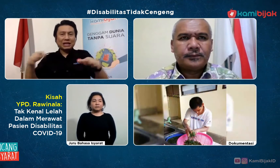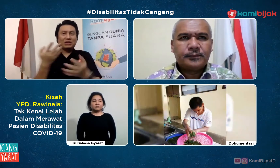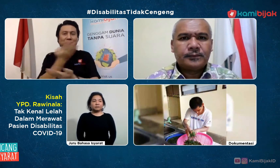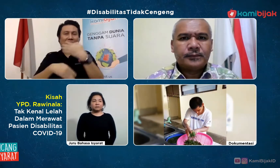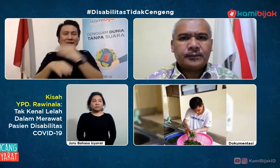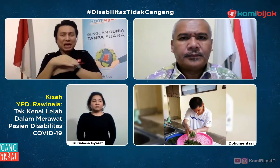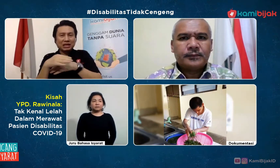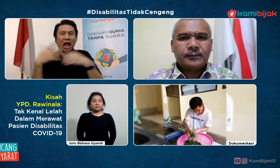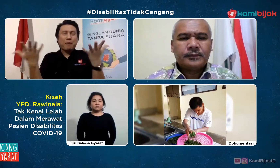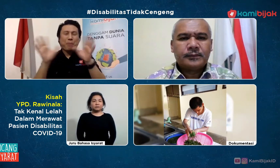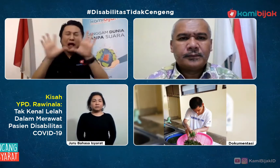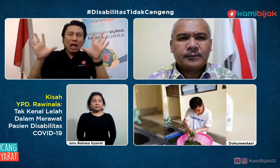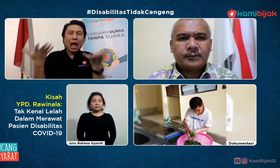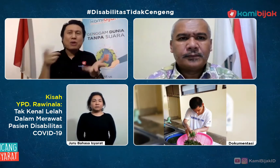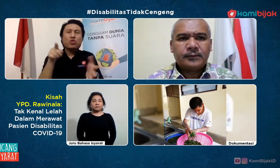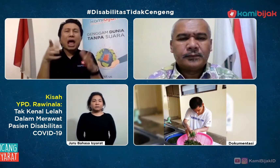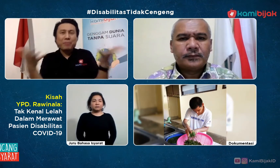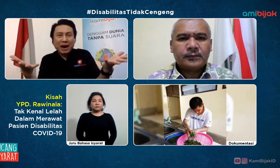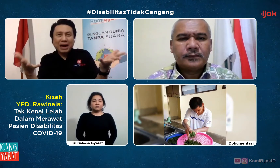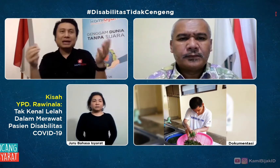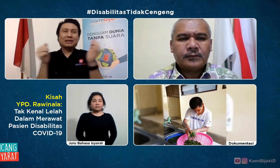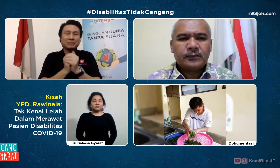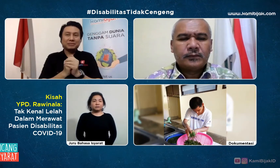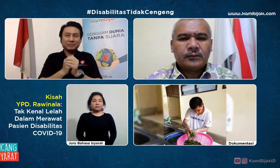Murid jenis Disabilitas terbanyak apa?